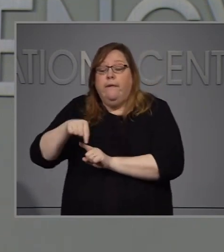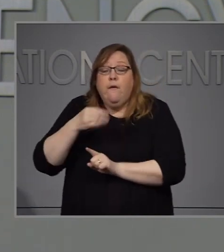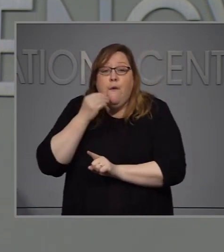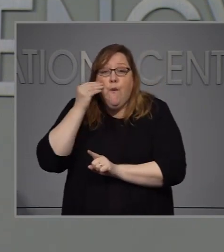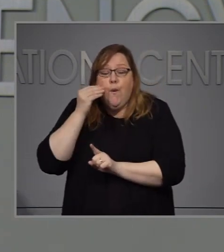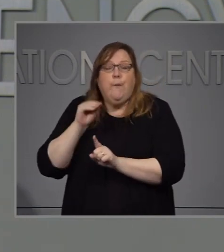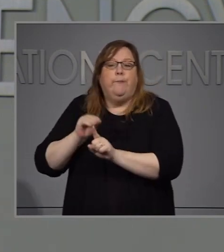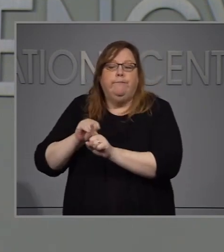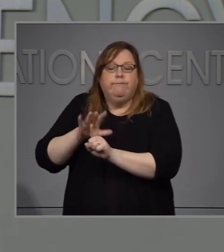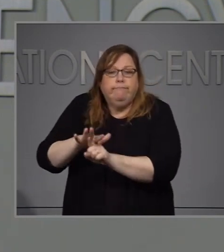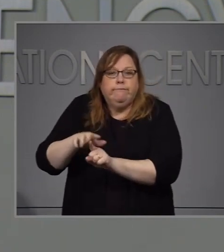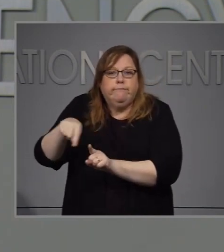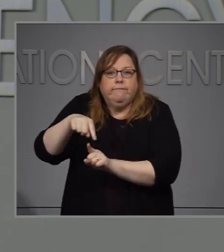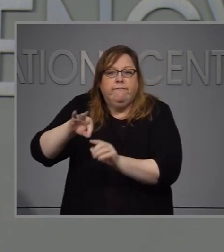en el hogar.